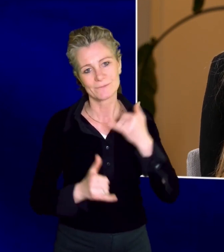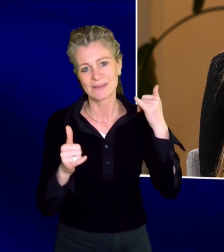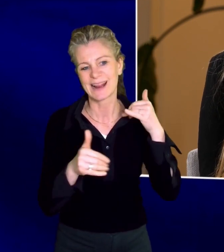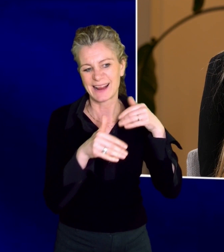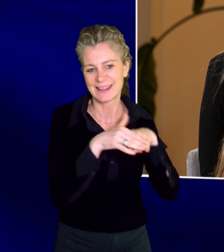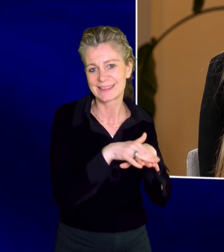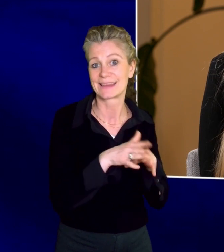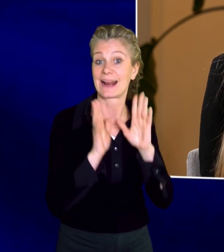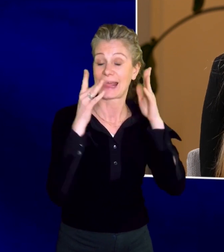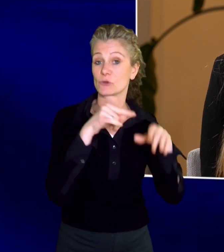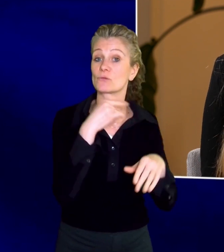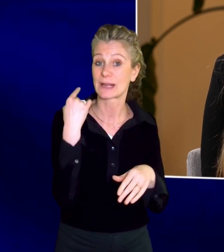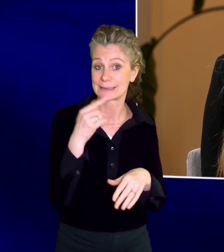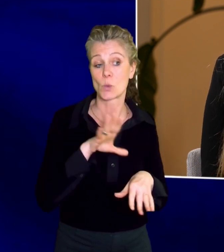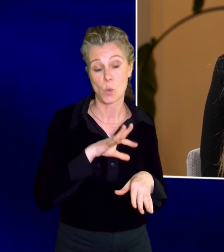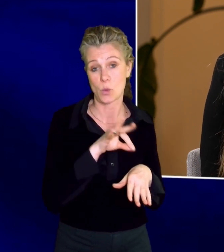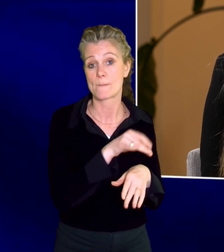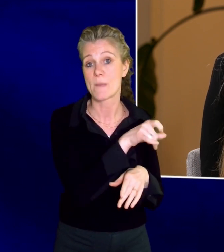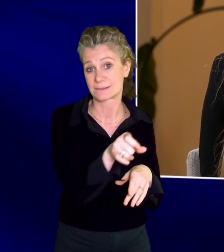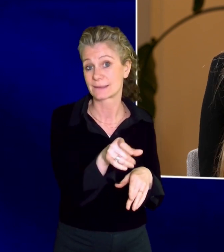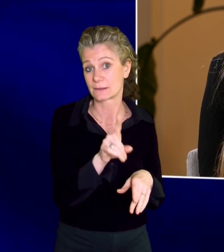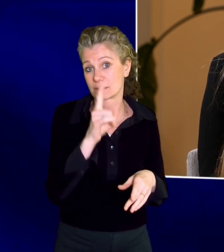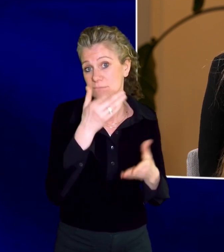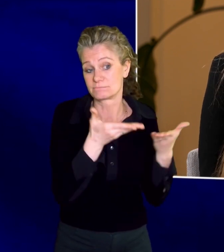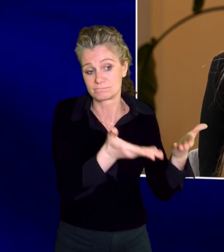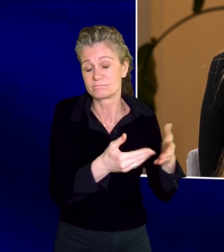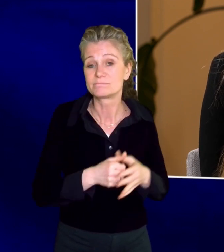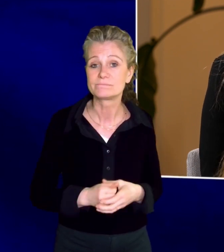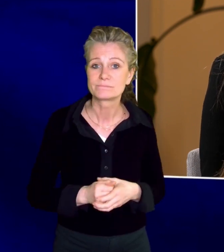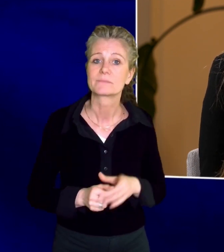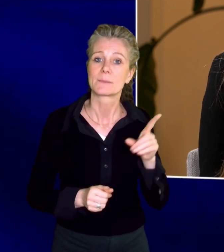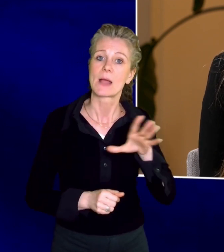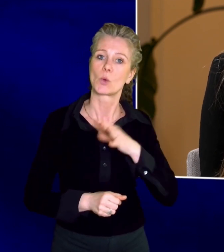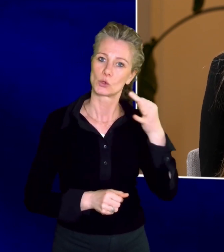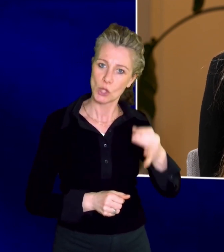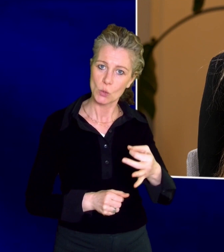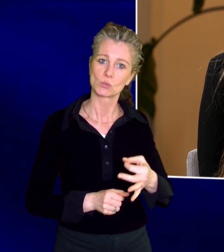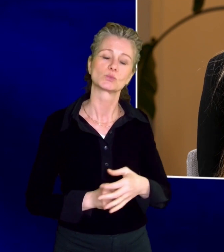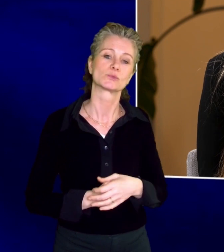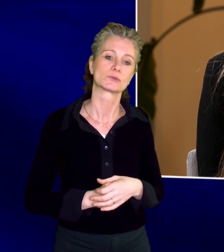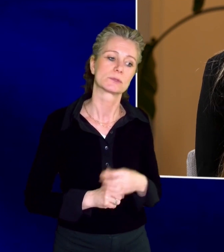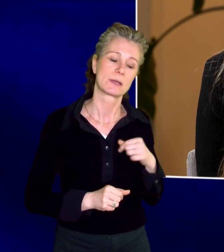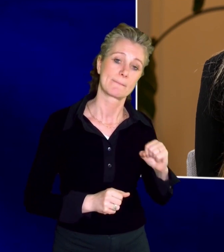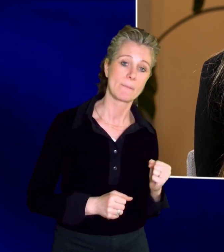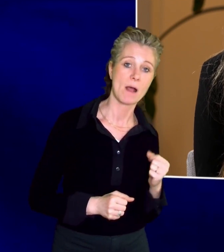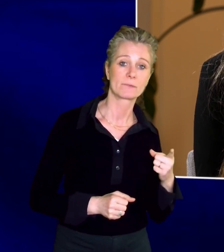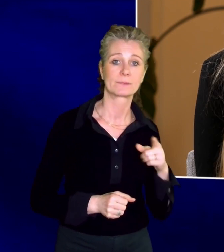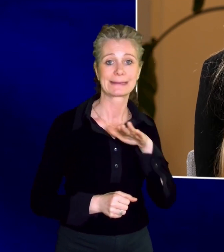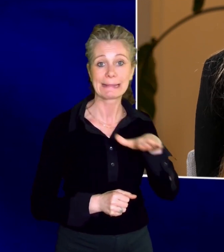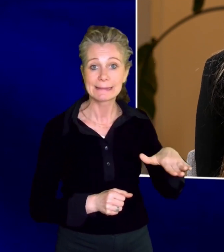Ook bij mijn patiënten juist. Maar ook thuis natuurlijk, bij m'n man en bij m'n kinderen en bij m'n vriendinnen.